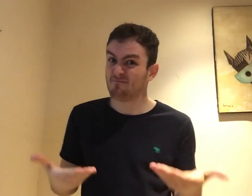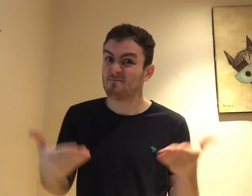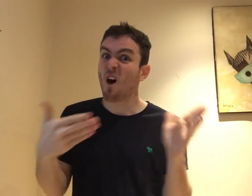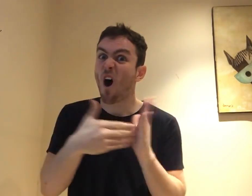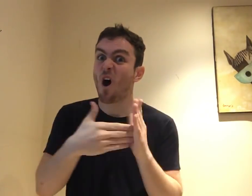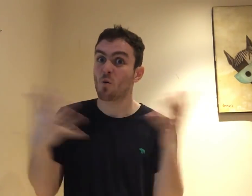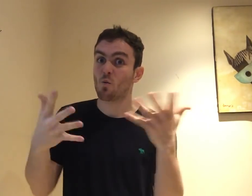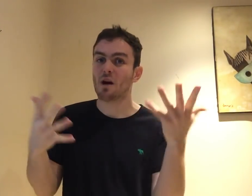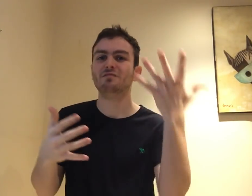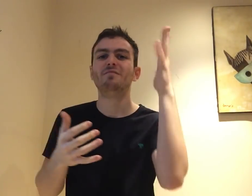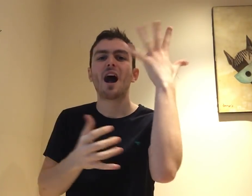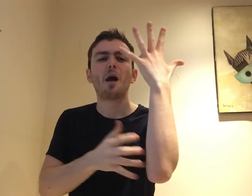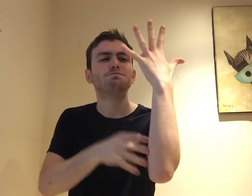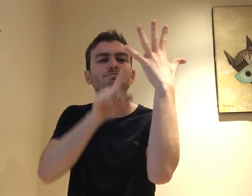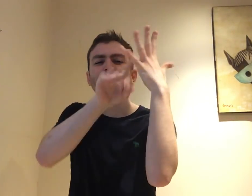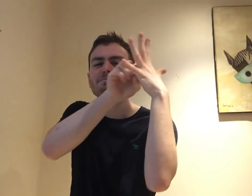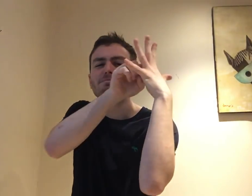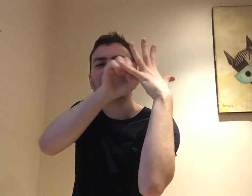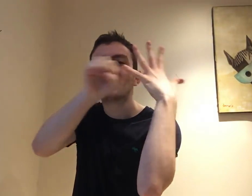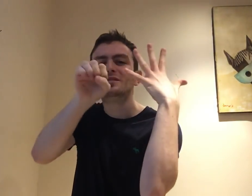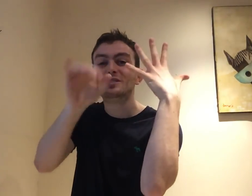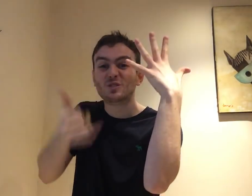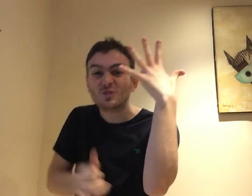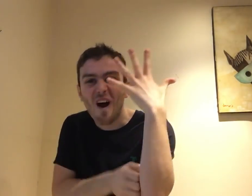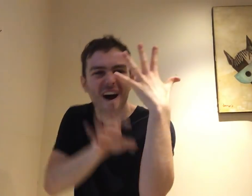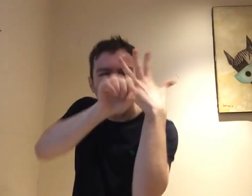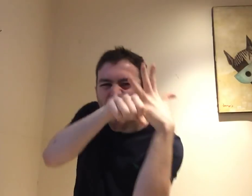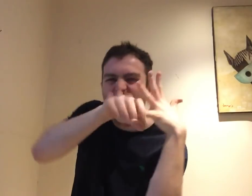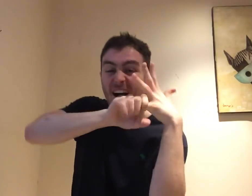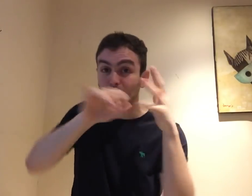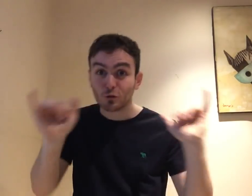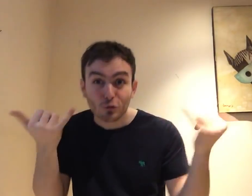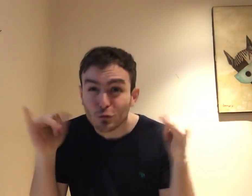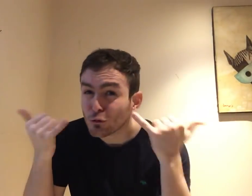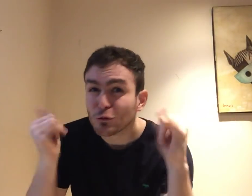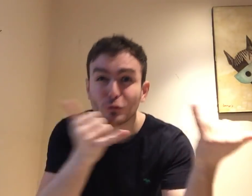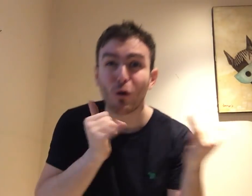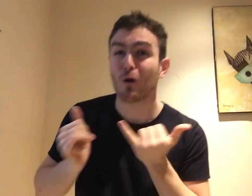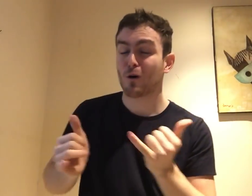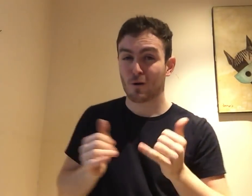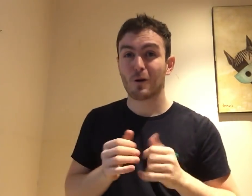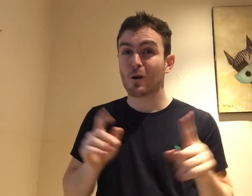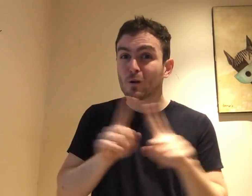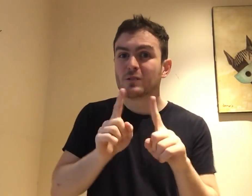Aujourd'hui, Marina apprécie encore de sauter de branches en branches dans les arbres